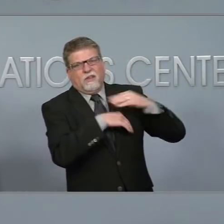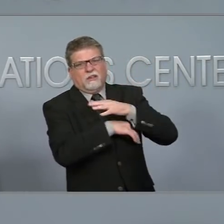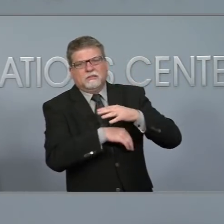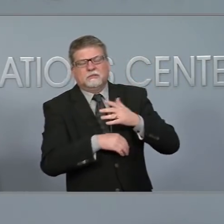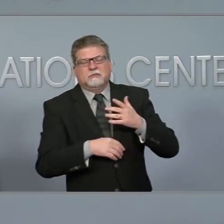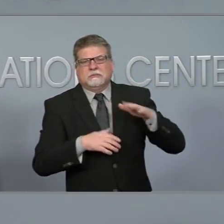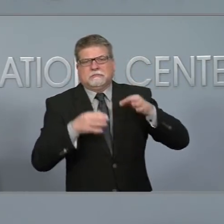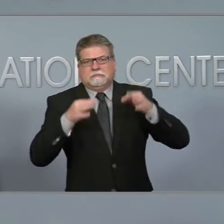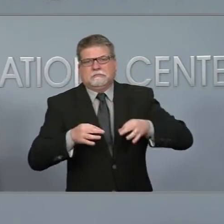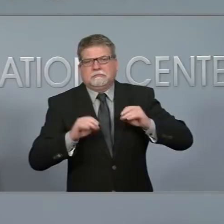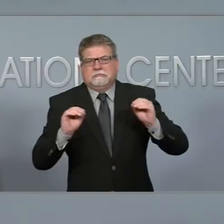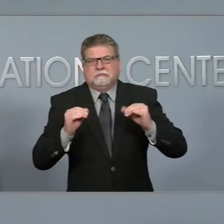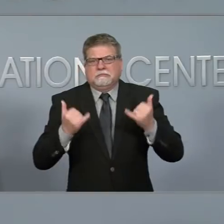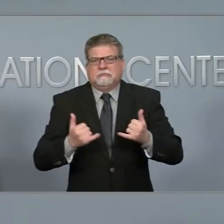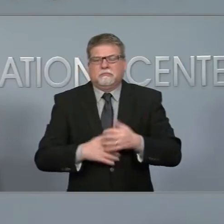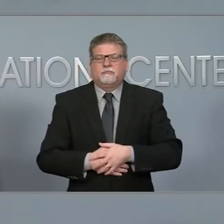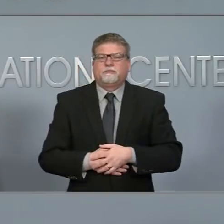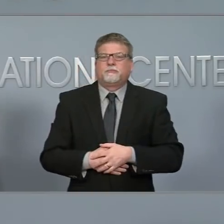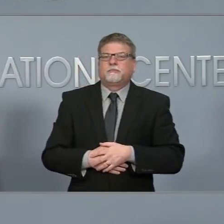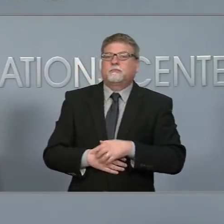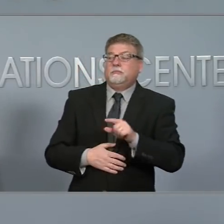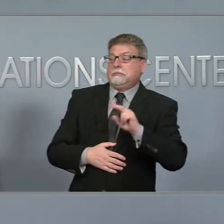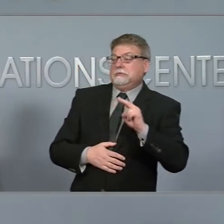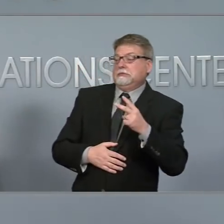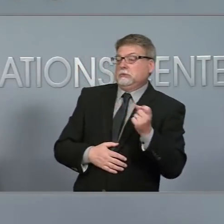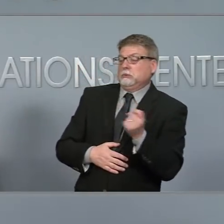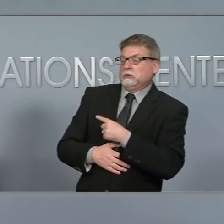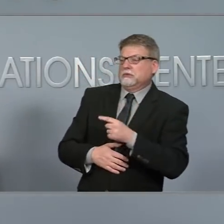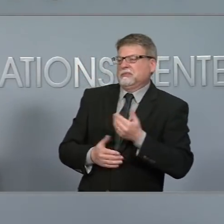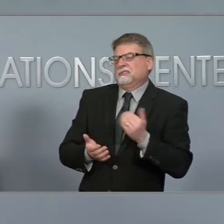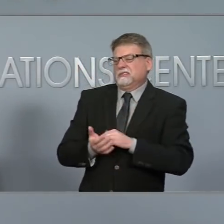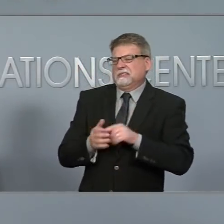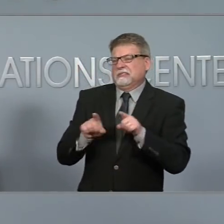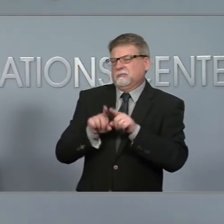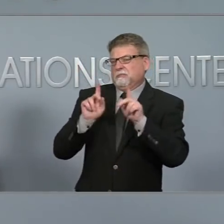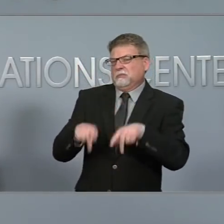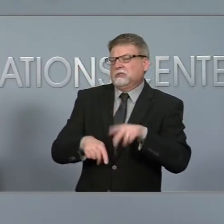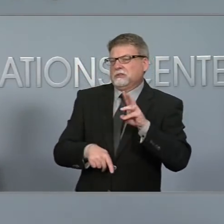No sé si secretar que se quiere